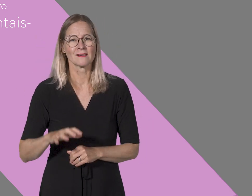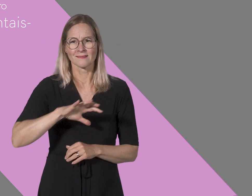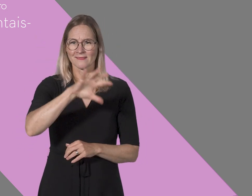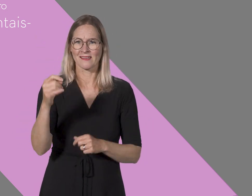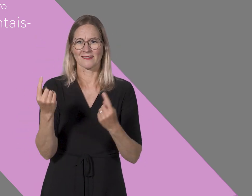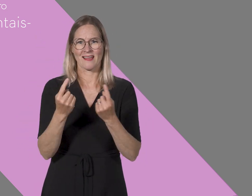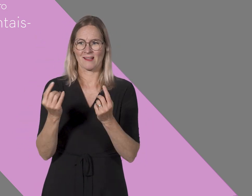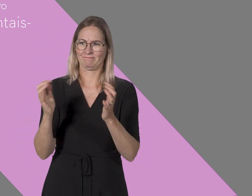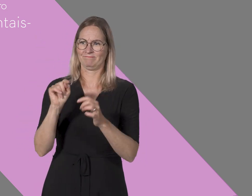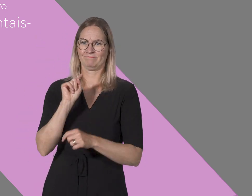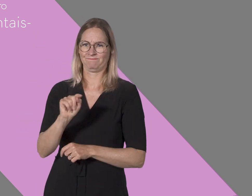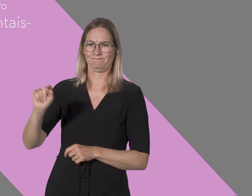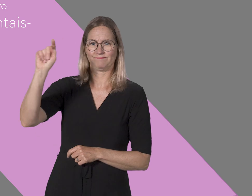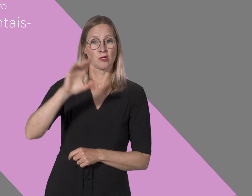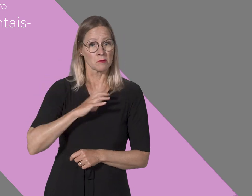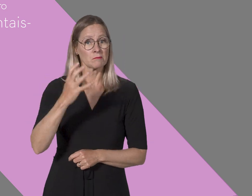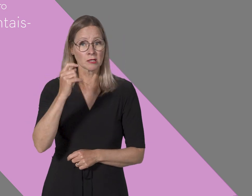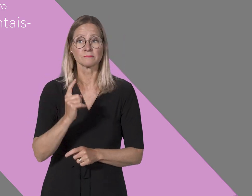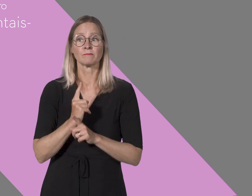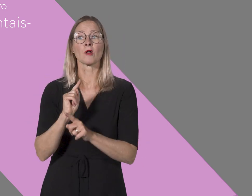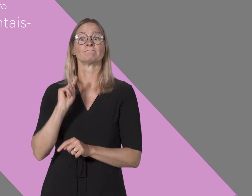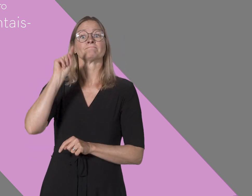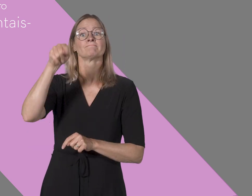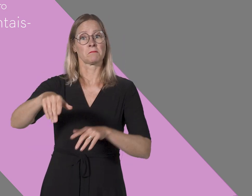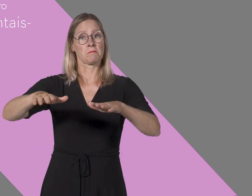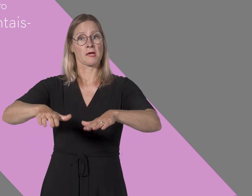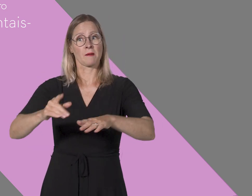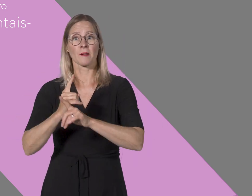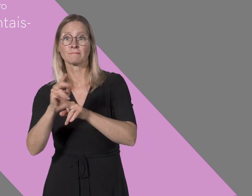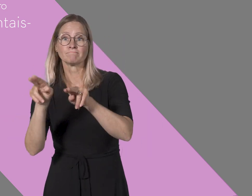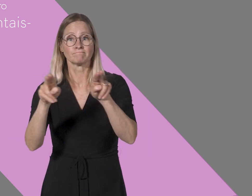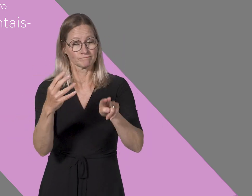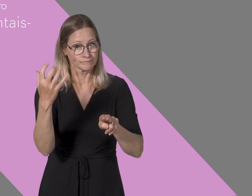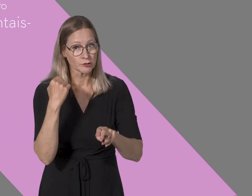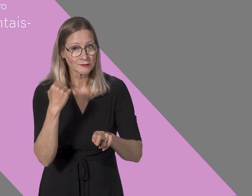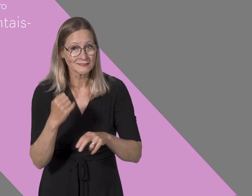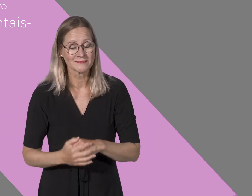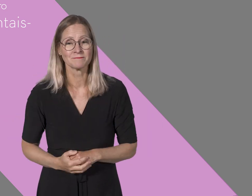Kaikkiin tilaisuuksiin on mahdollista osallistua paikan päällä, -